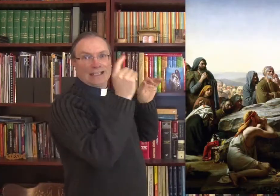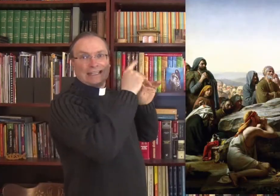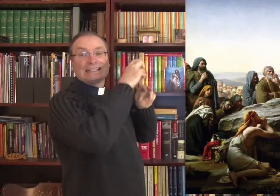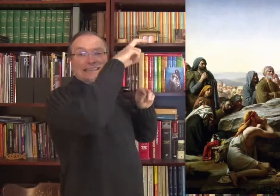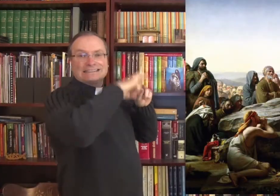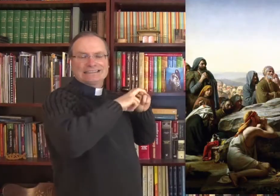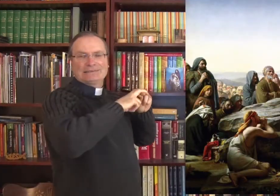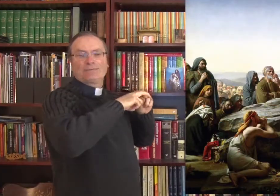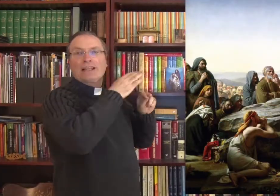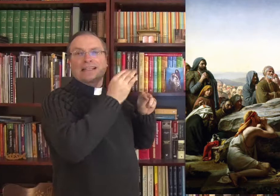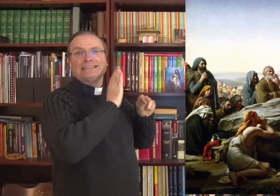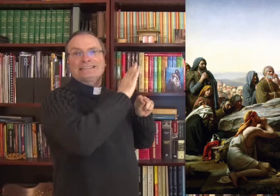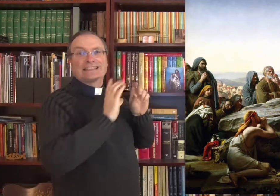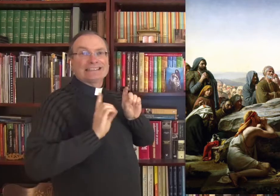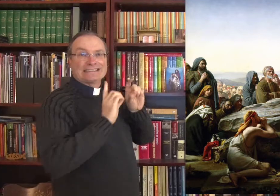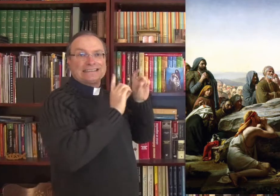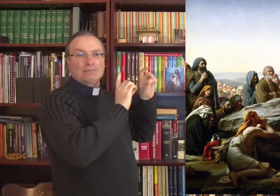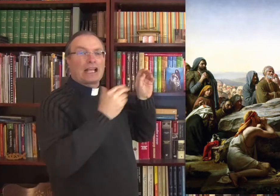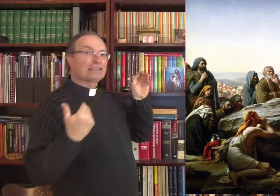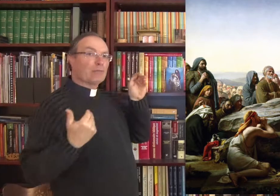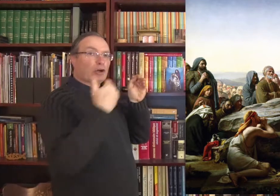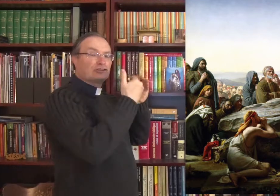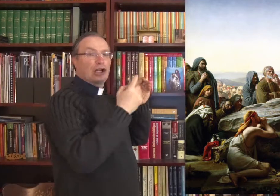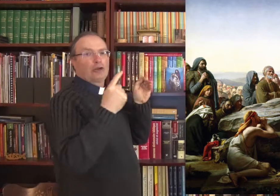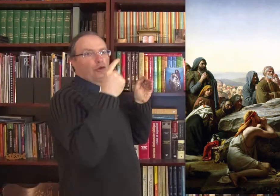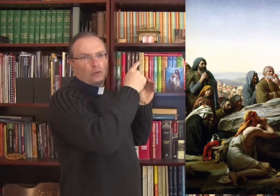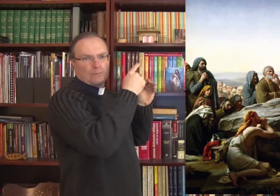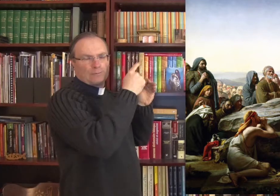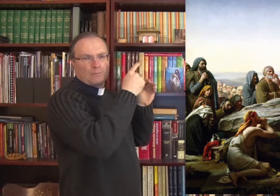Il s’assit et ses disciples s’approchèrent de lui.